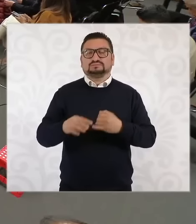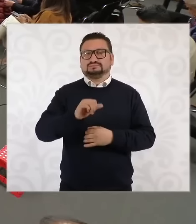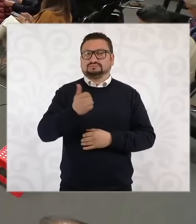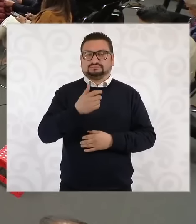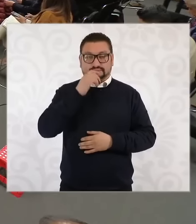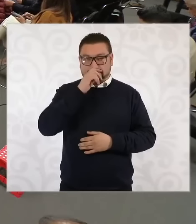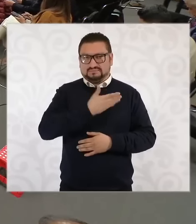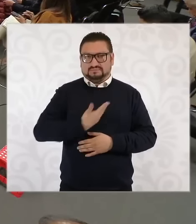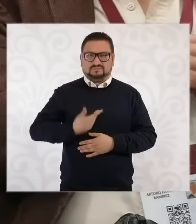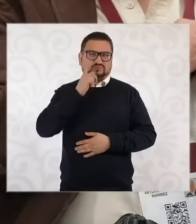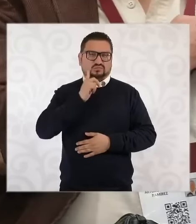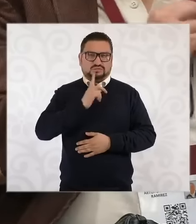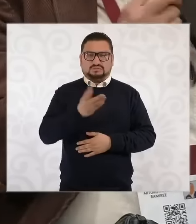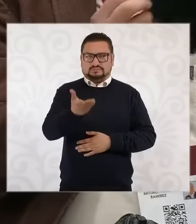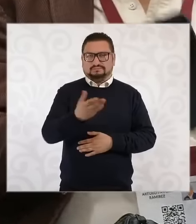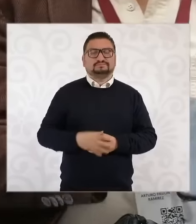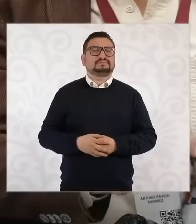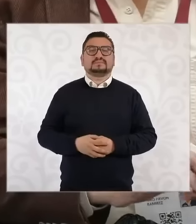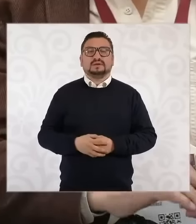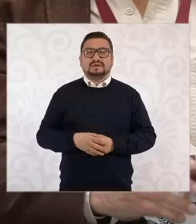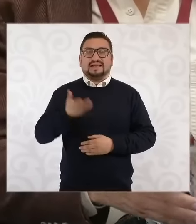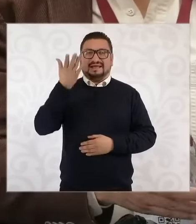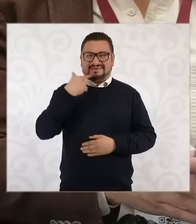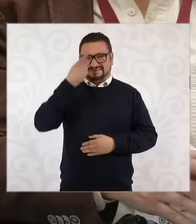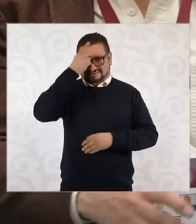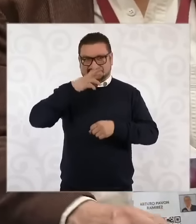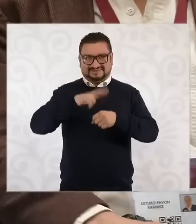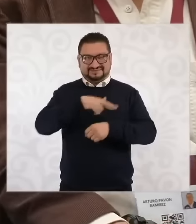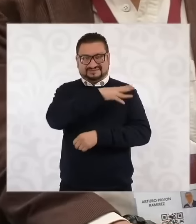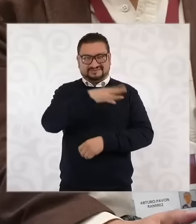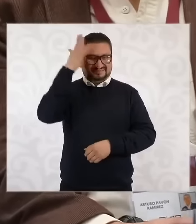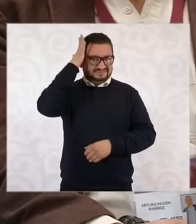eh presidenta, de acuerdo a lo a las declaraciones del propio director general del AIFA, el señor